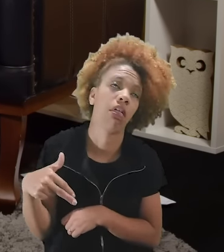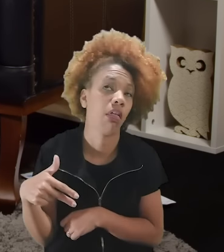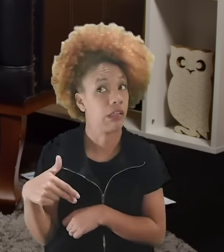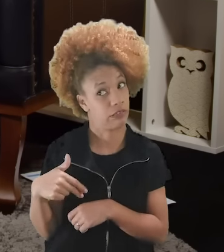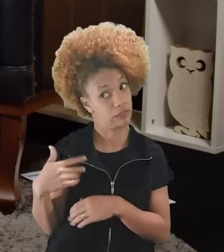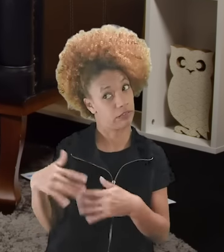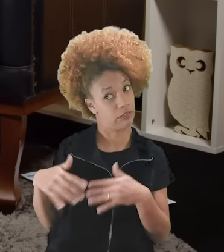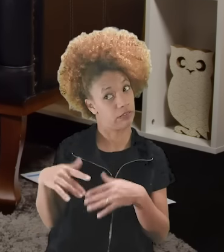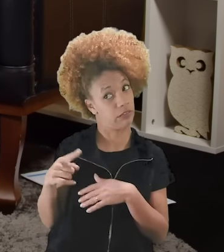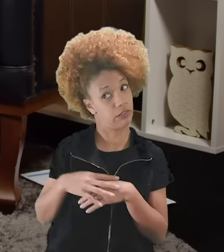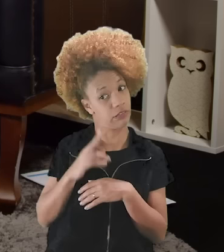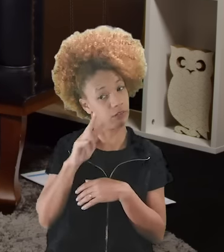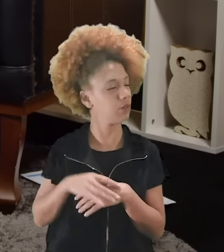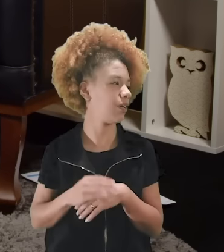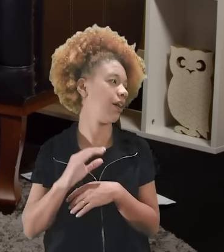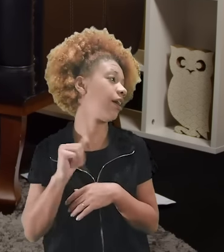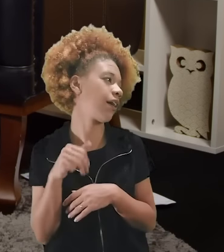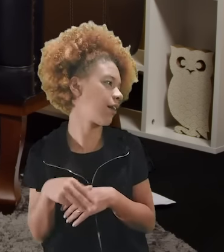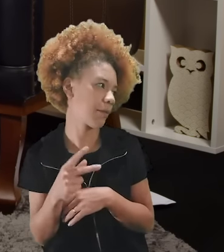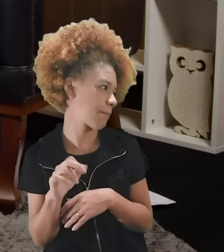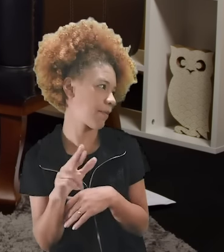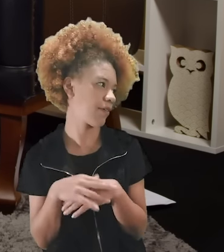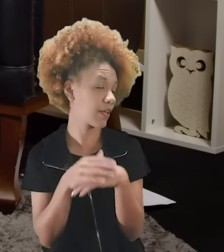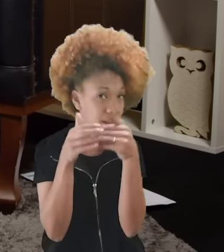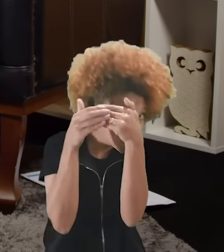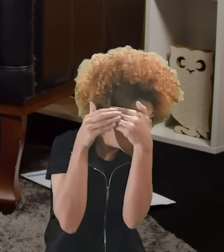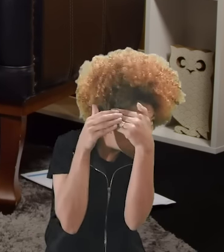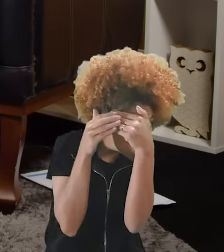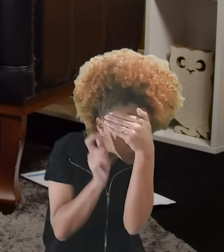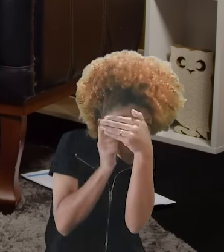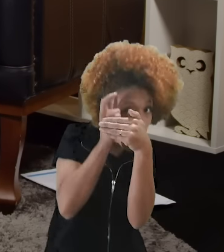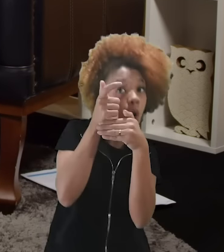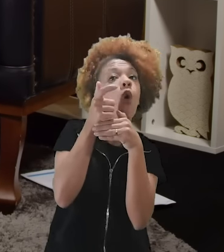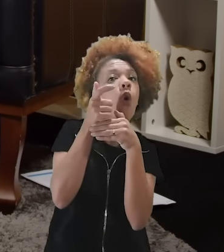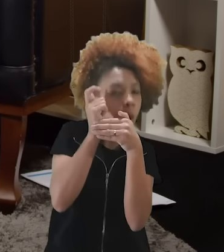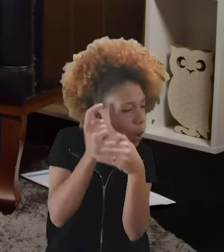car 4 o cara que é o Camper lá o cara que é o cara que tá escondido na Caixa para tirar como que você